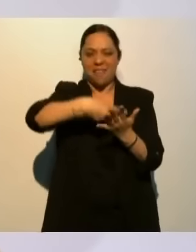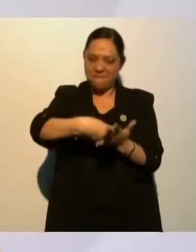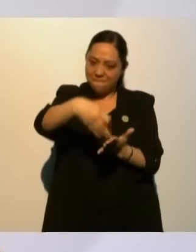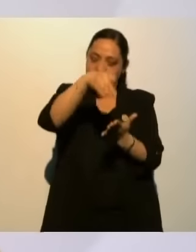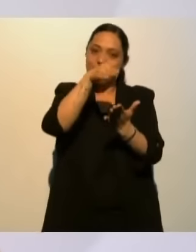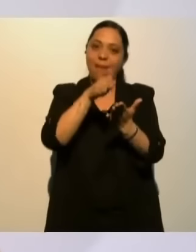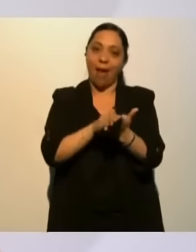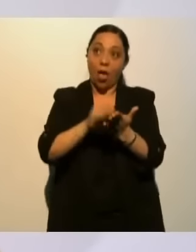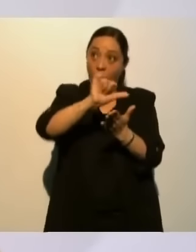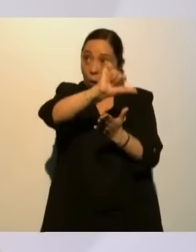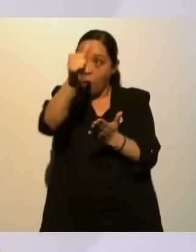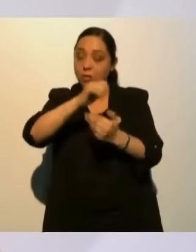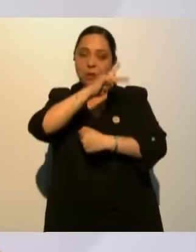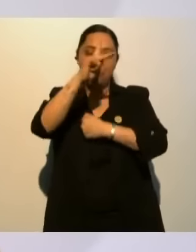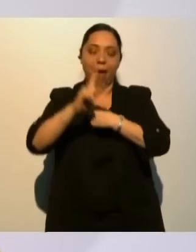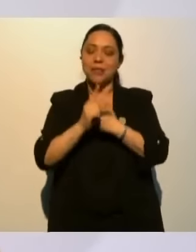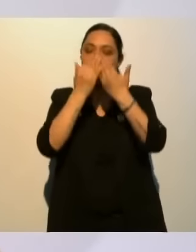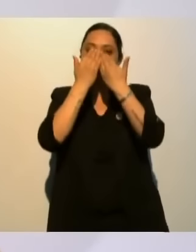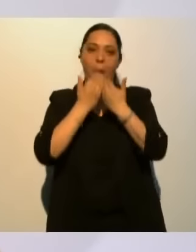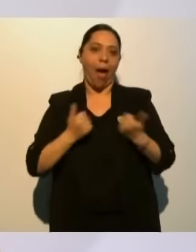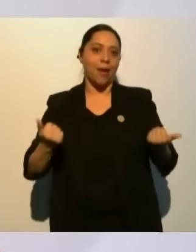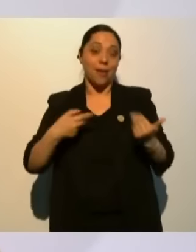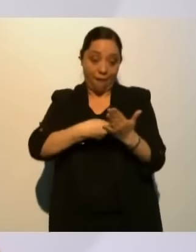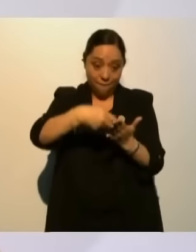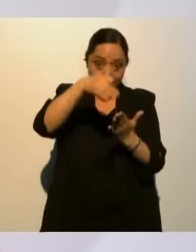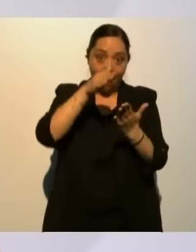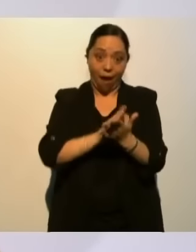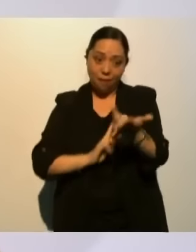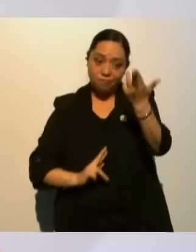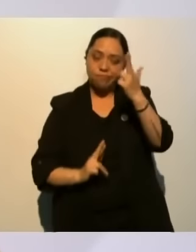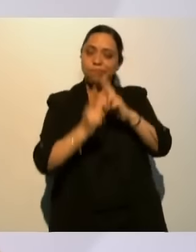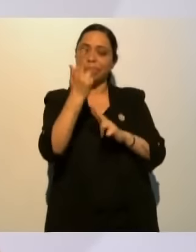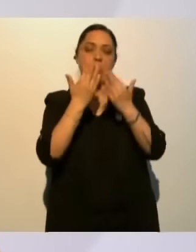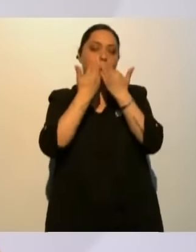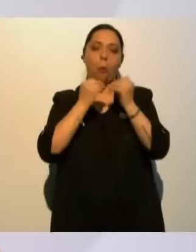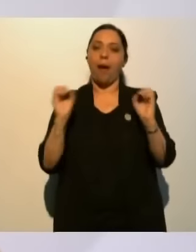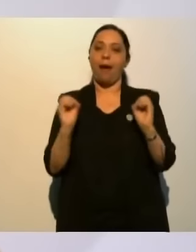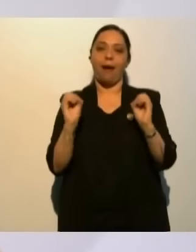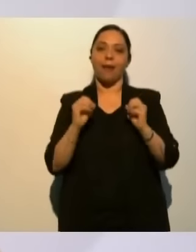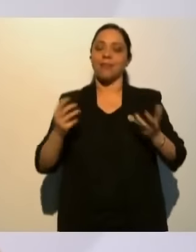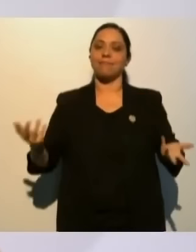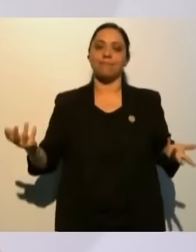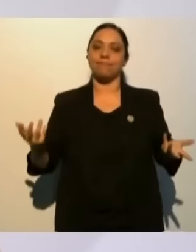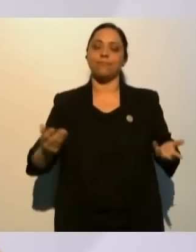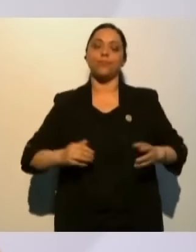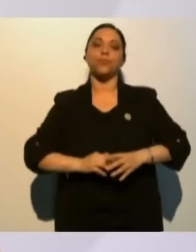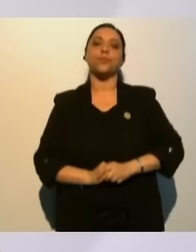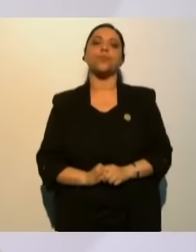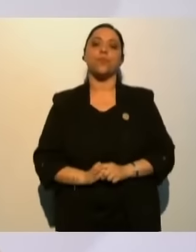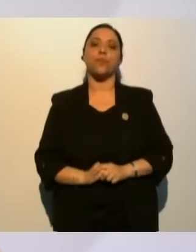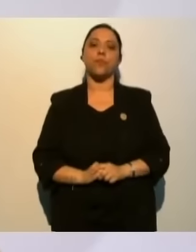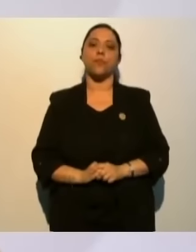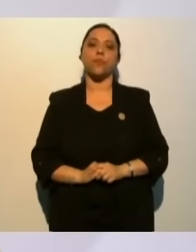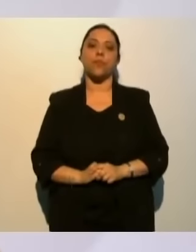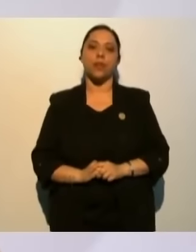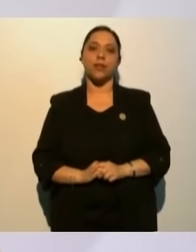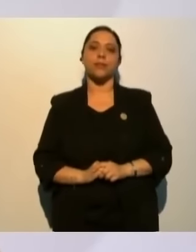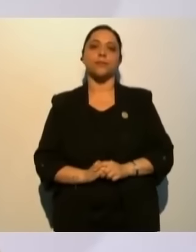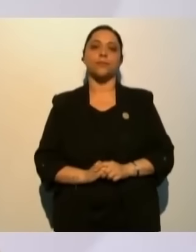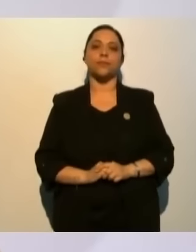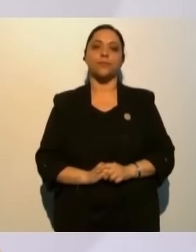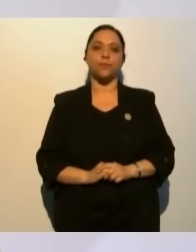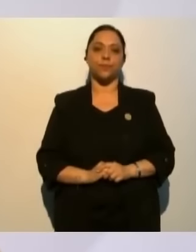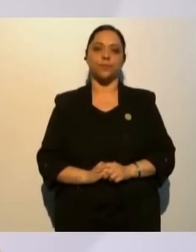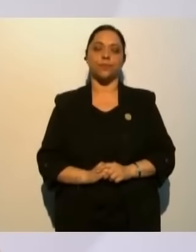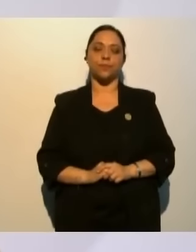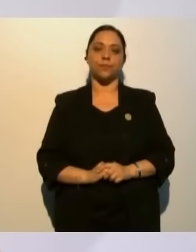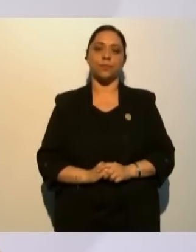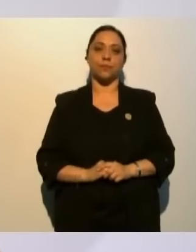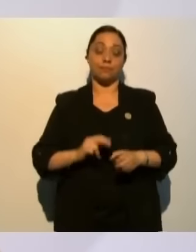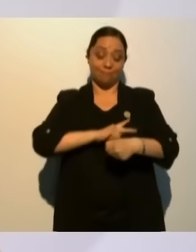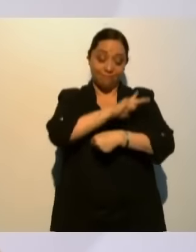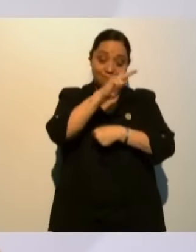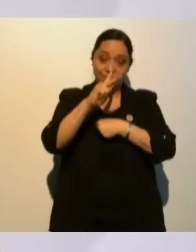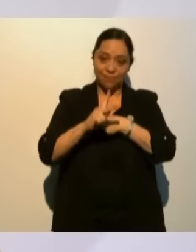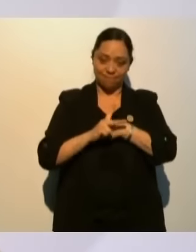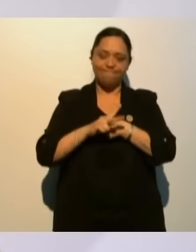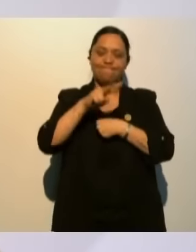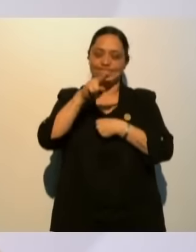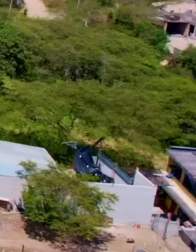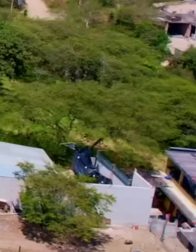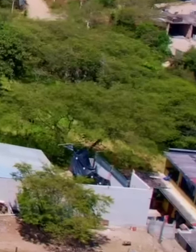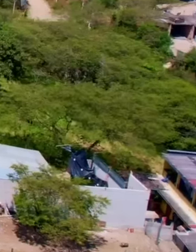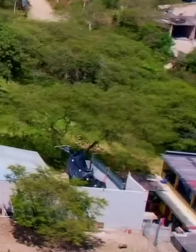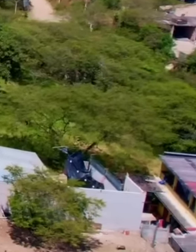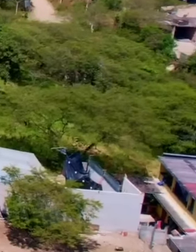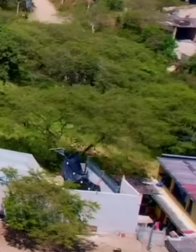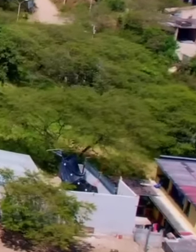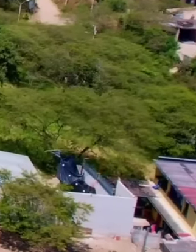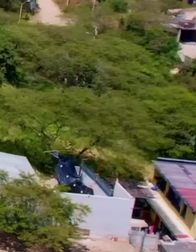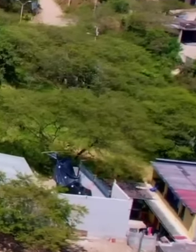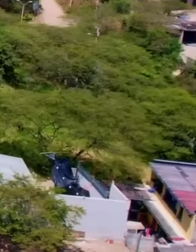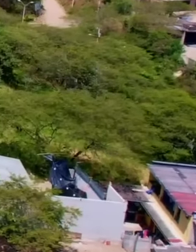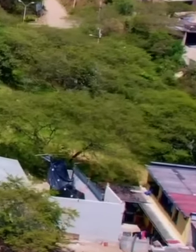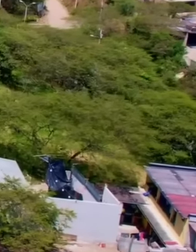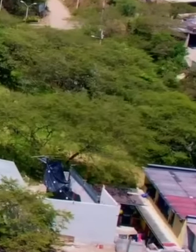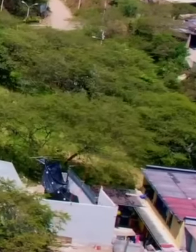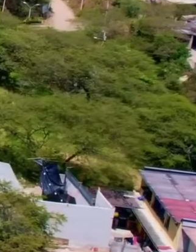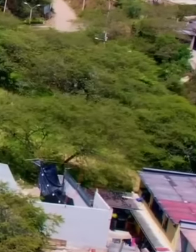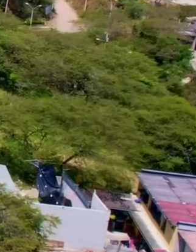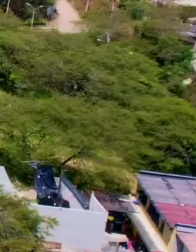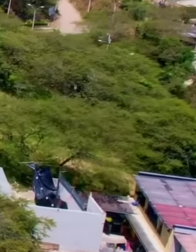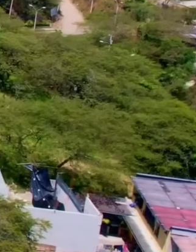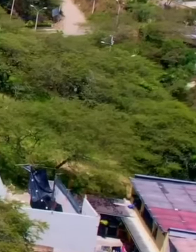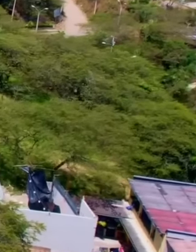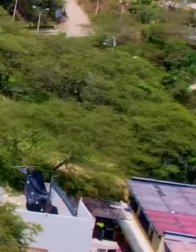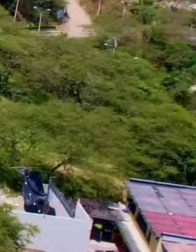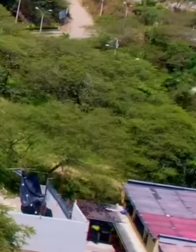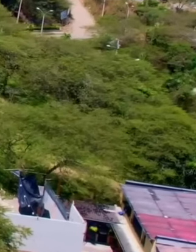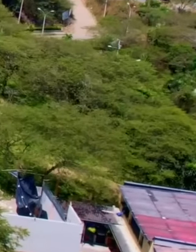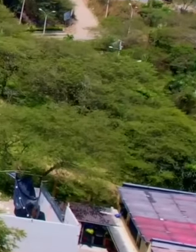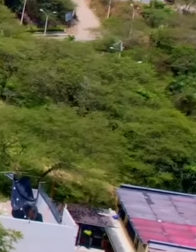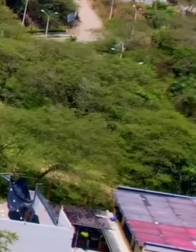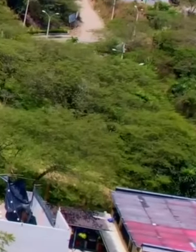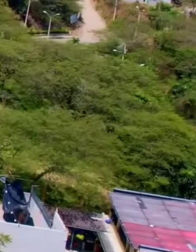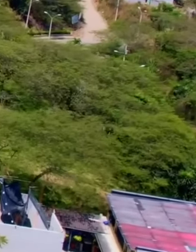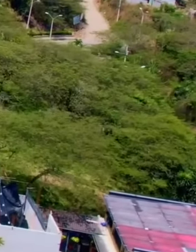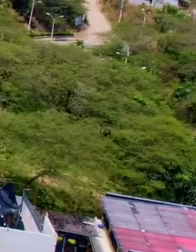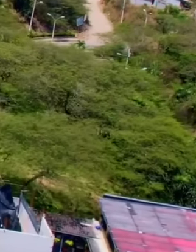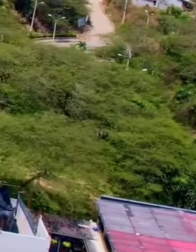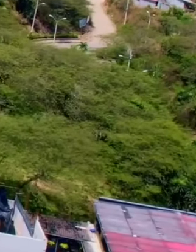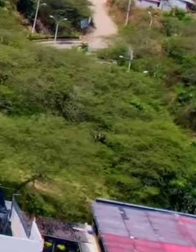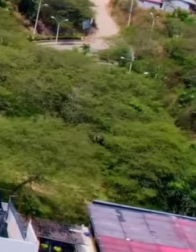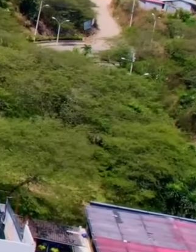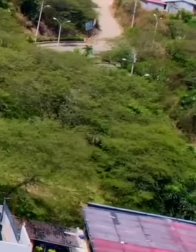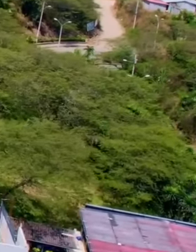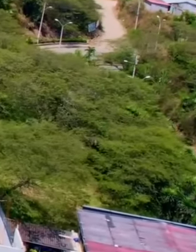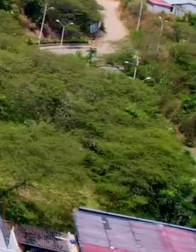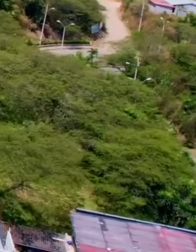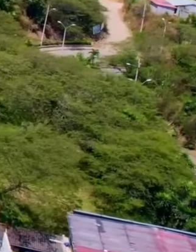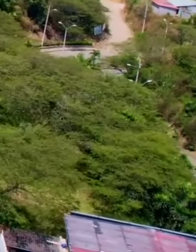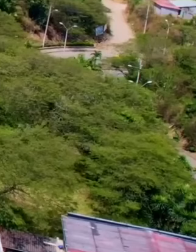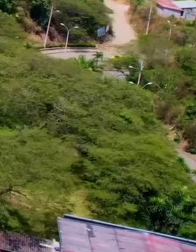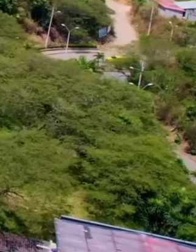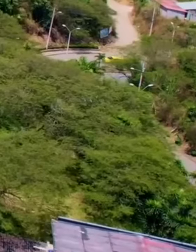Revolución somos un país extraordinario y quiero decirles que México está bien estamos bien gracias